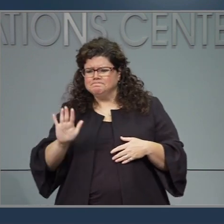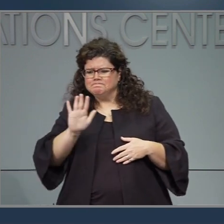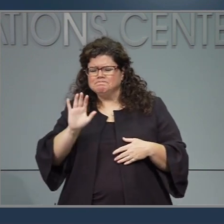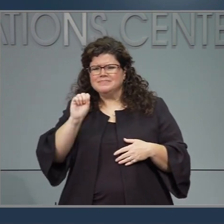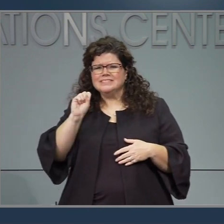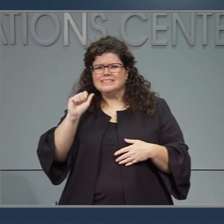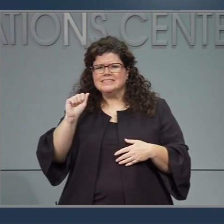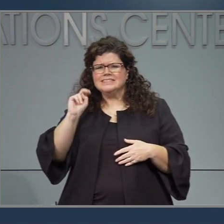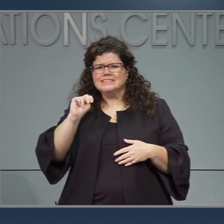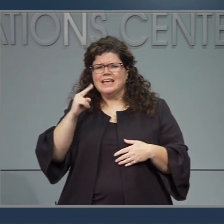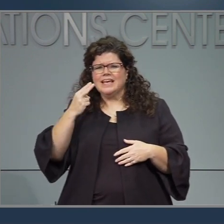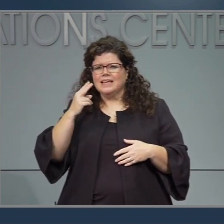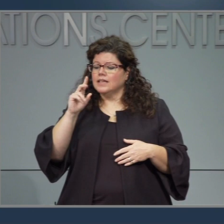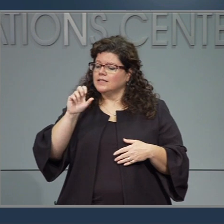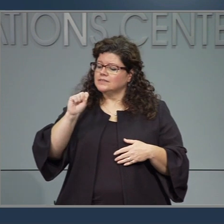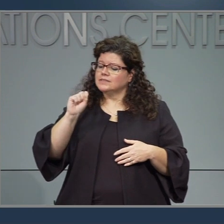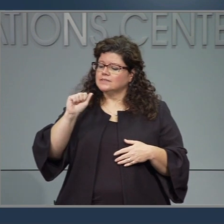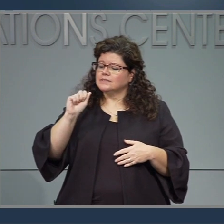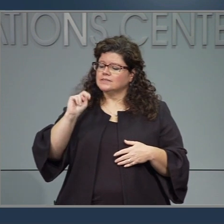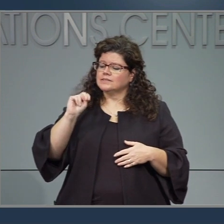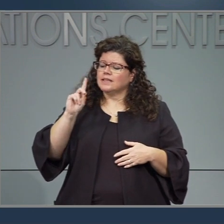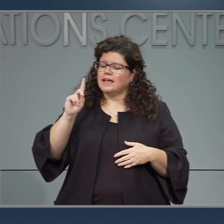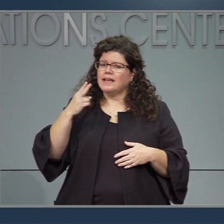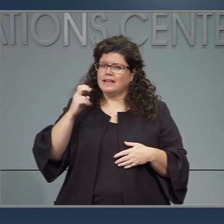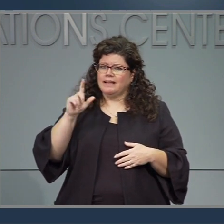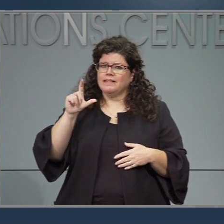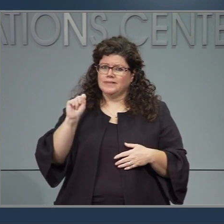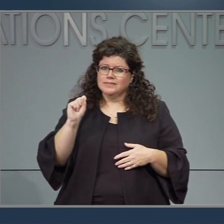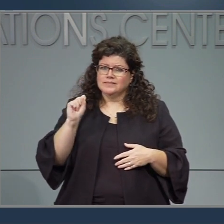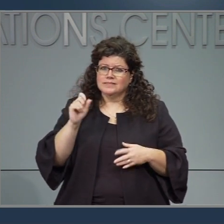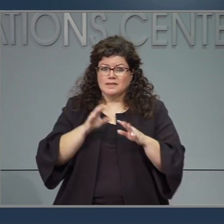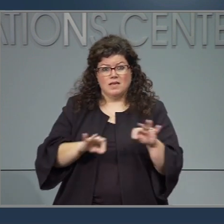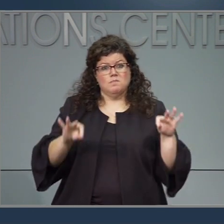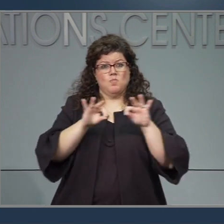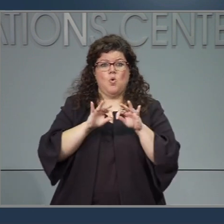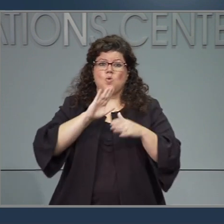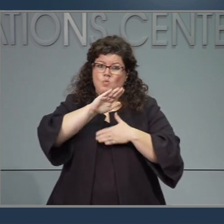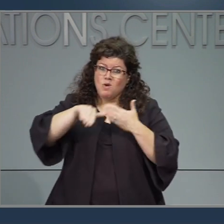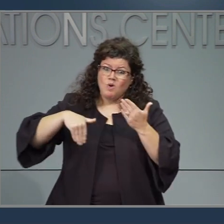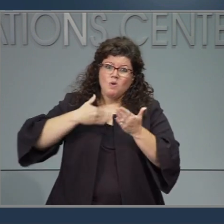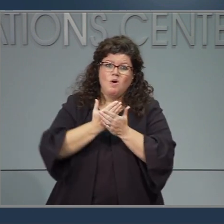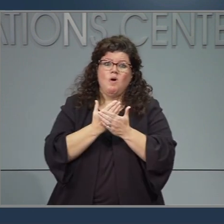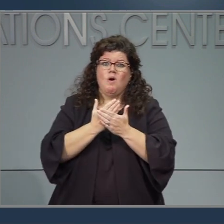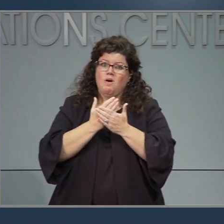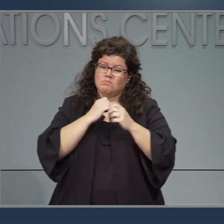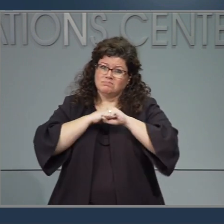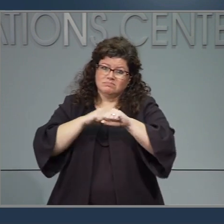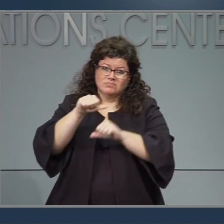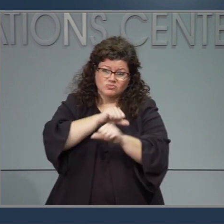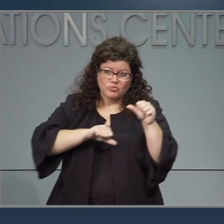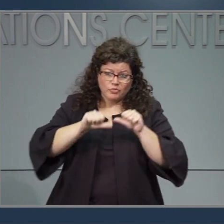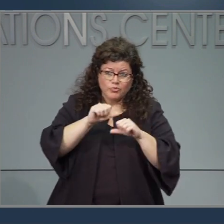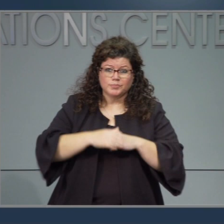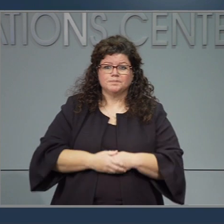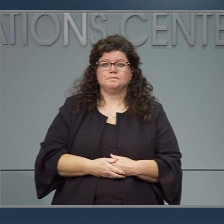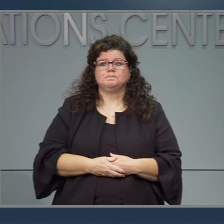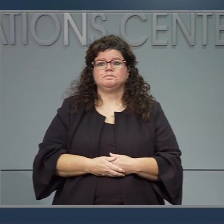necesitamos trabajar más duro por evitar la propagación viral, luego vemos el porcentaje de pruebas que son